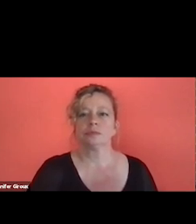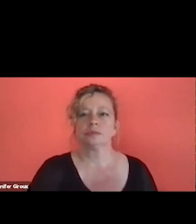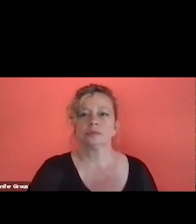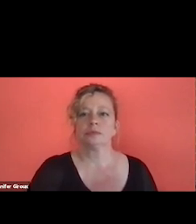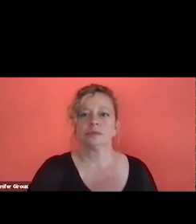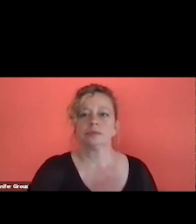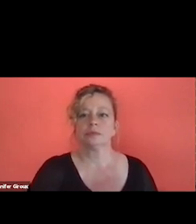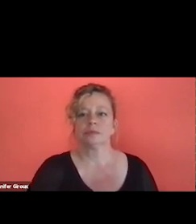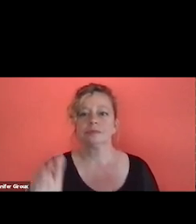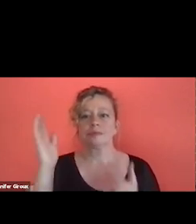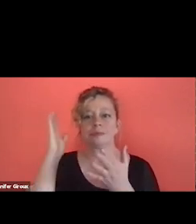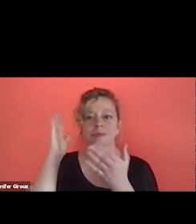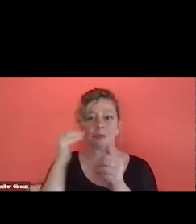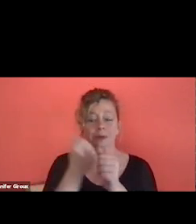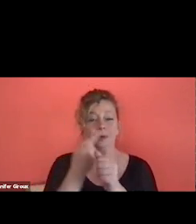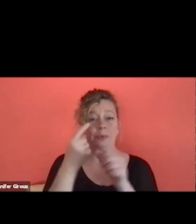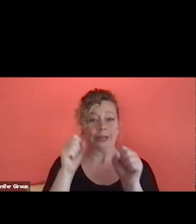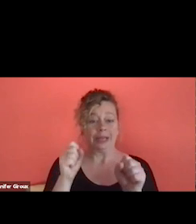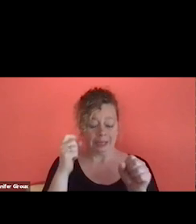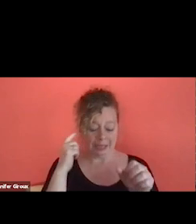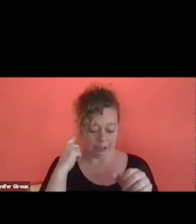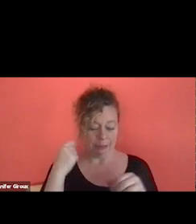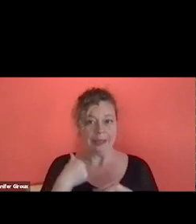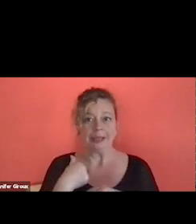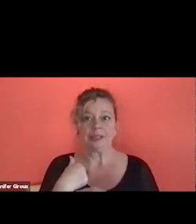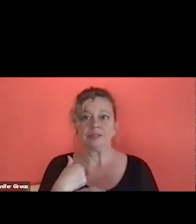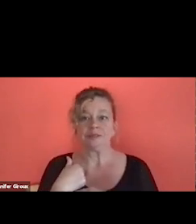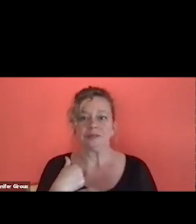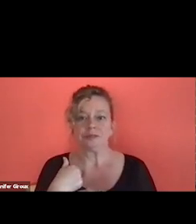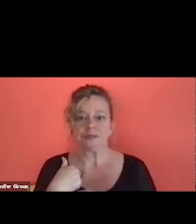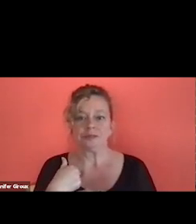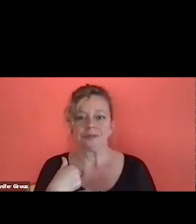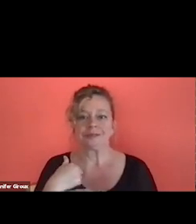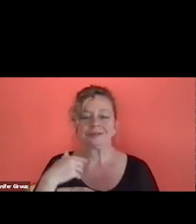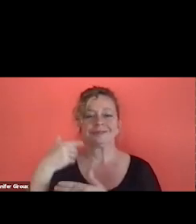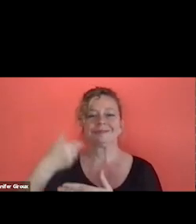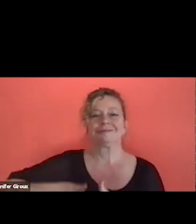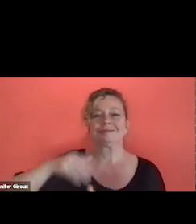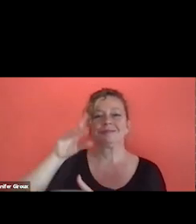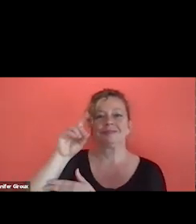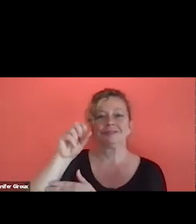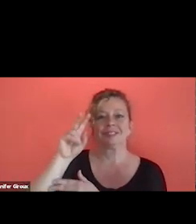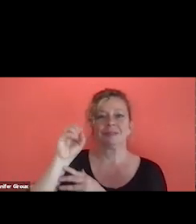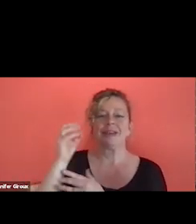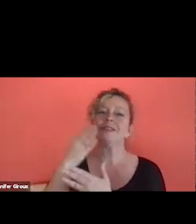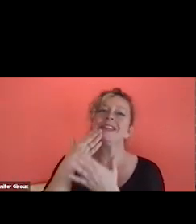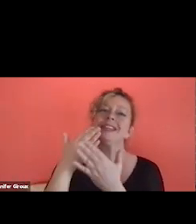Espero que todos puedan escucharme. Mi nombre es Dave Iverson, como Kevin acaba de mencionar. Kevin, gracias por todo lo que acabas de decir.